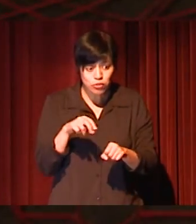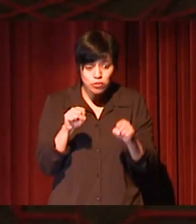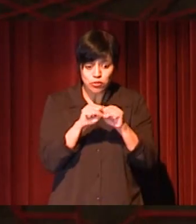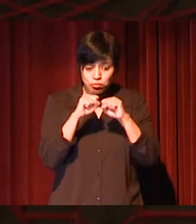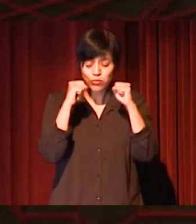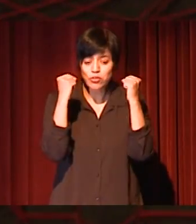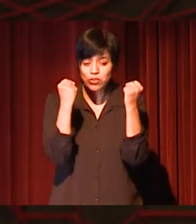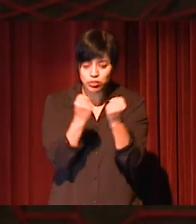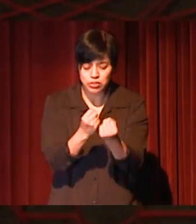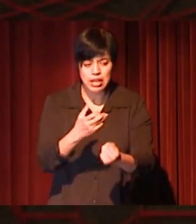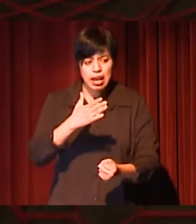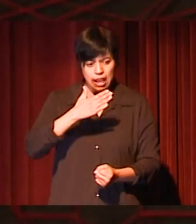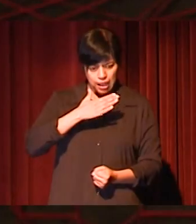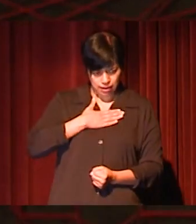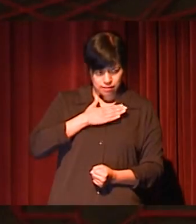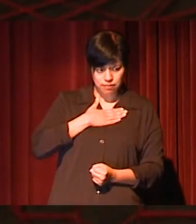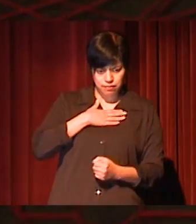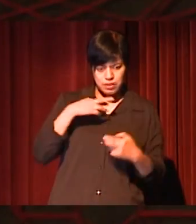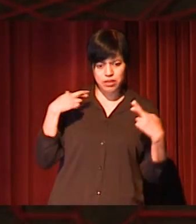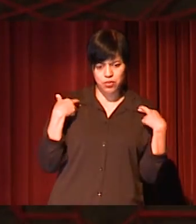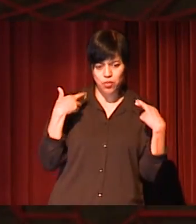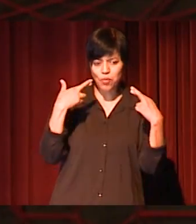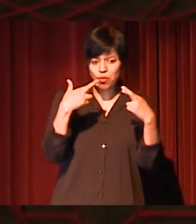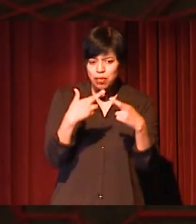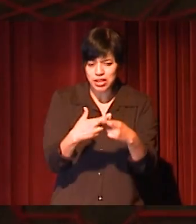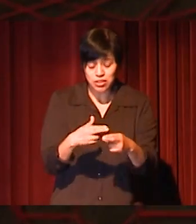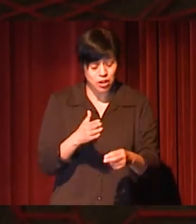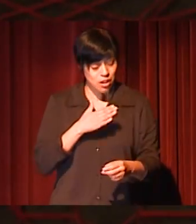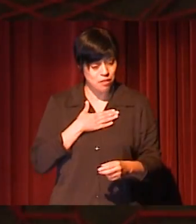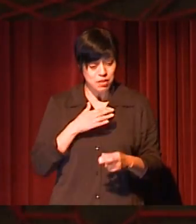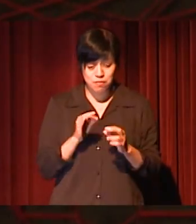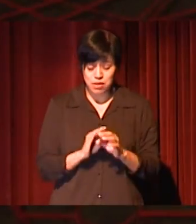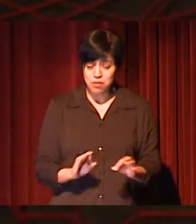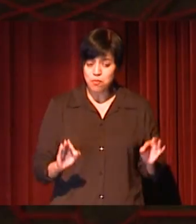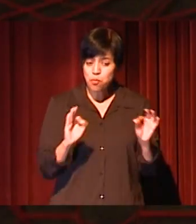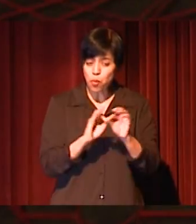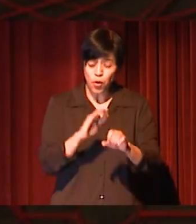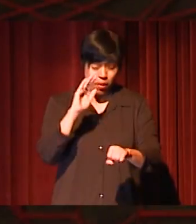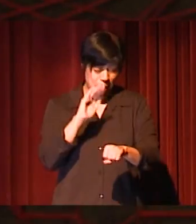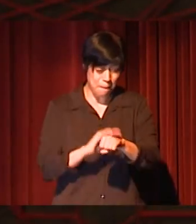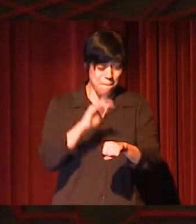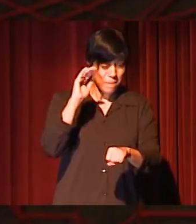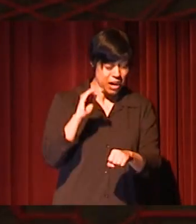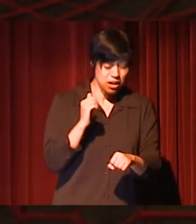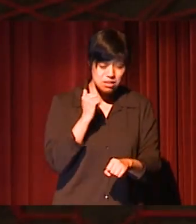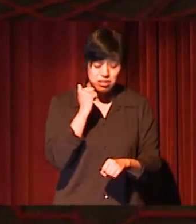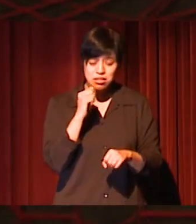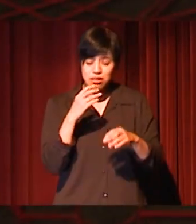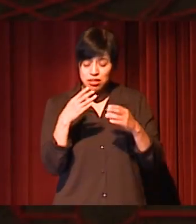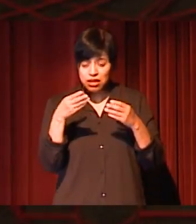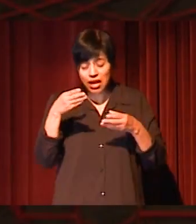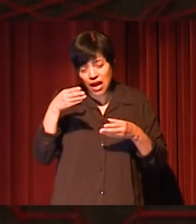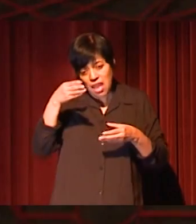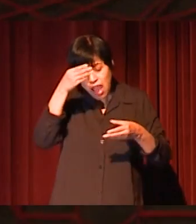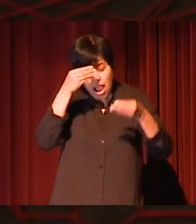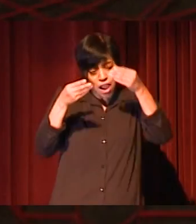A mí, como maestra, nada me importa más que el aprendizaje de mis alumnos. Y estoy segura, de que todos los profesores,